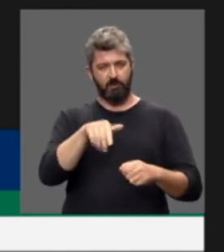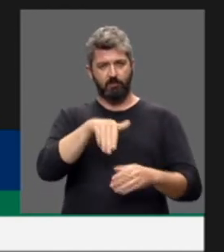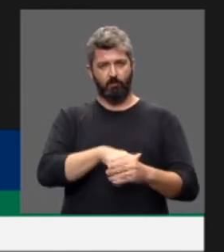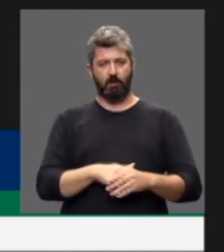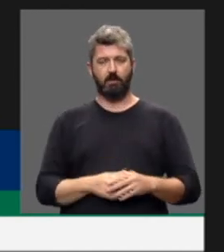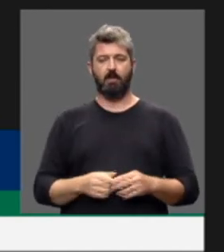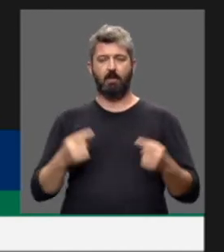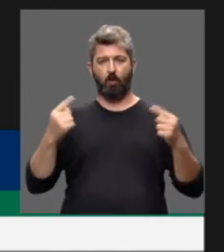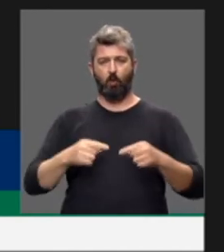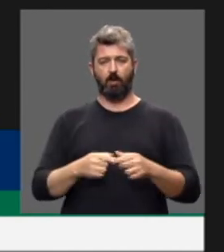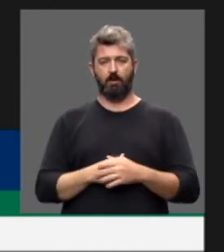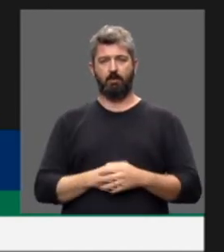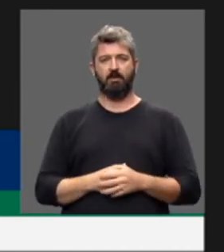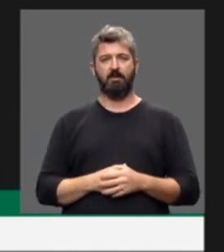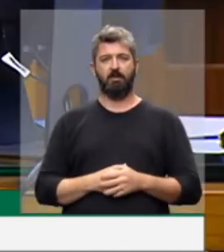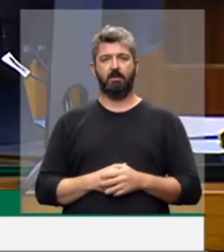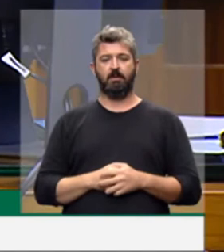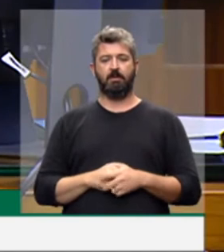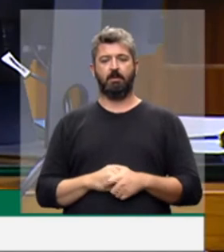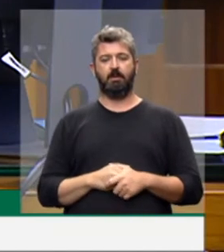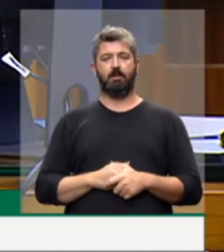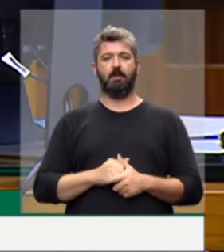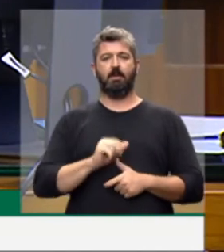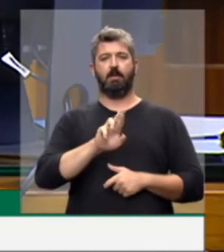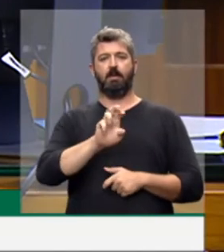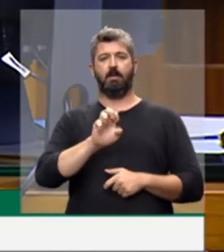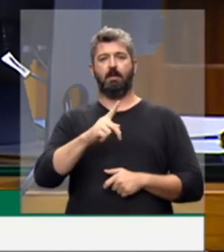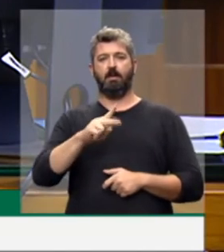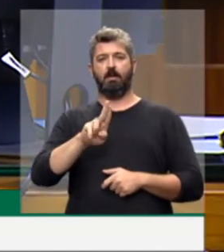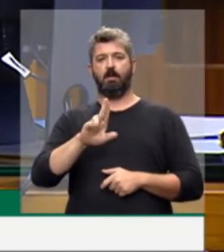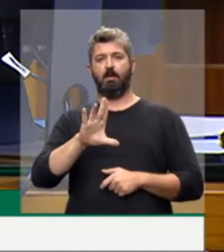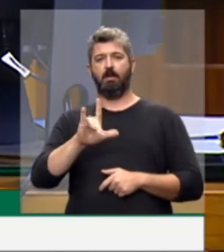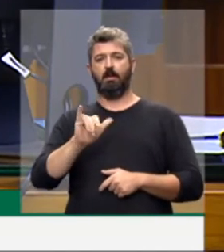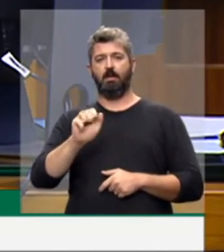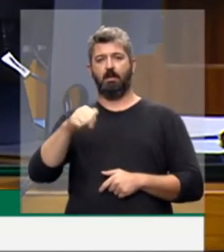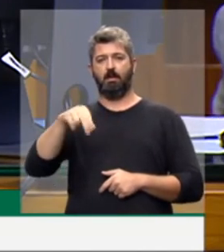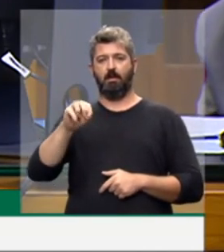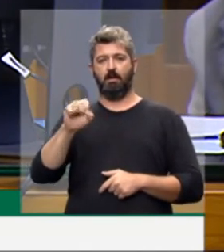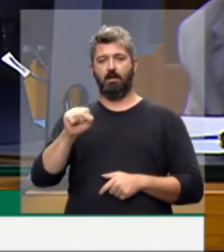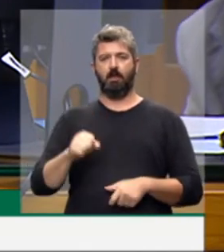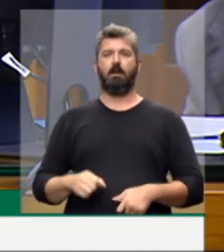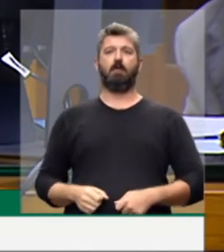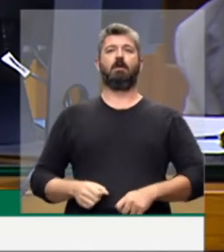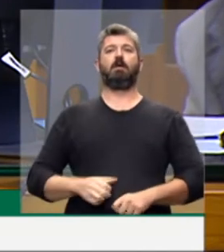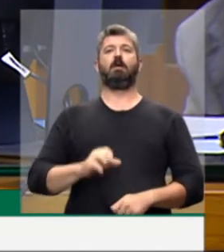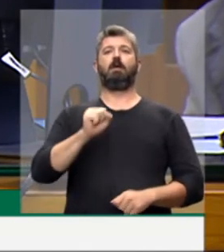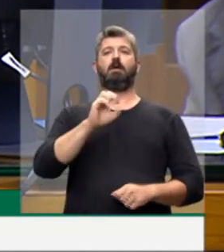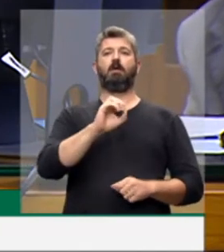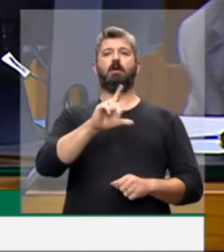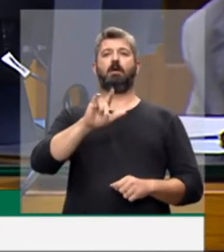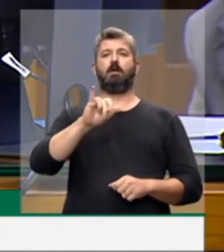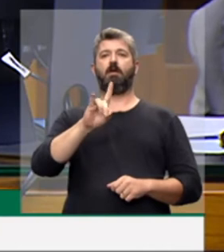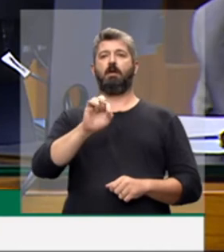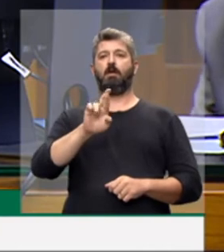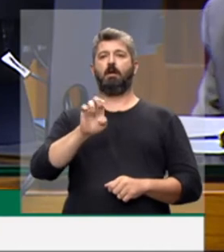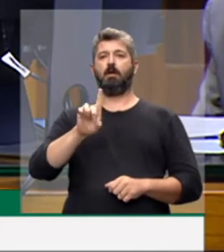ENFRENTAR ESSA PAUTA. TENDO PREOCUPAÇÃO COM ENERGIAS RENOVÁVEIS, MAS RETIRAR DE PAUTA NÃO É O CAMINHO, PRECISAMOS ENFRENTAR E VOTAR. CONTRA A RETIRADA DE PAUTA.